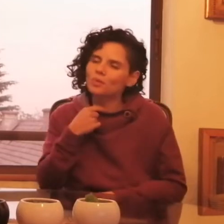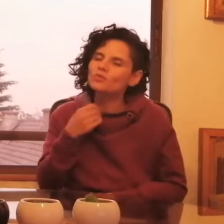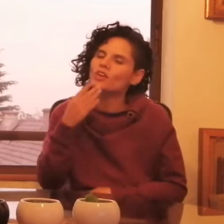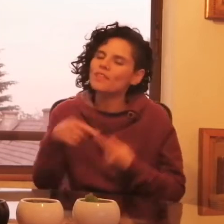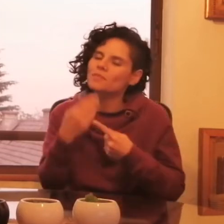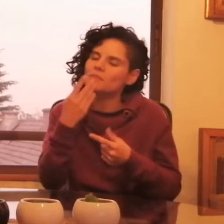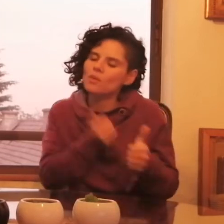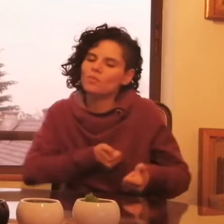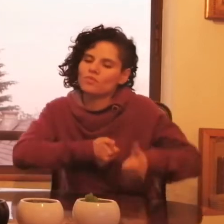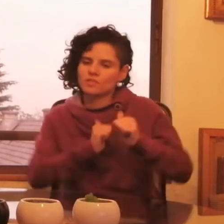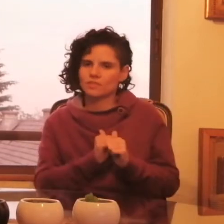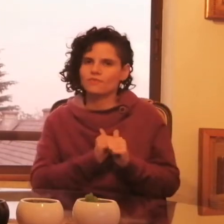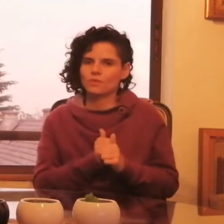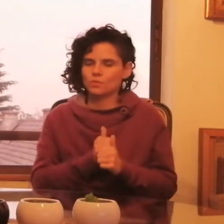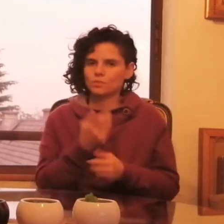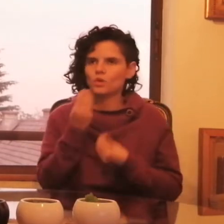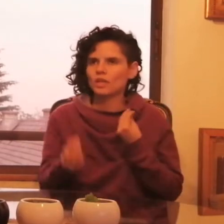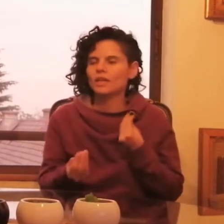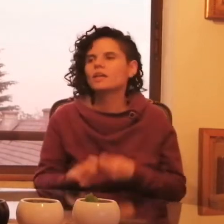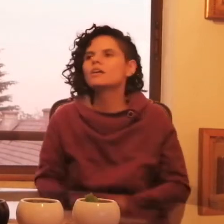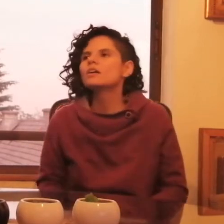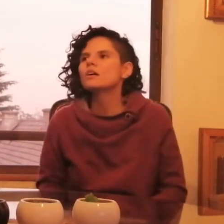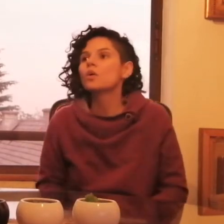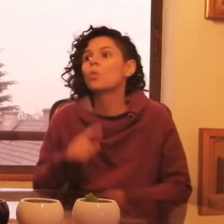tenía ósea hay muchas, una parte es como la música y